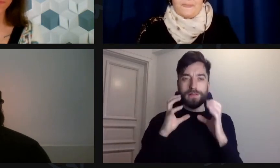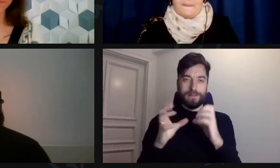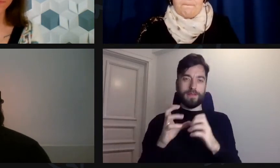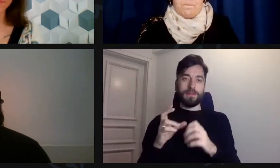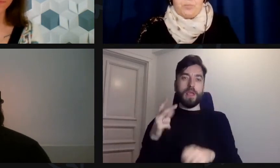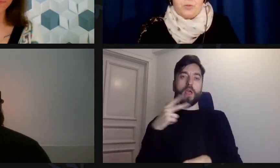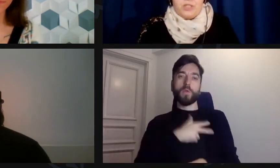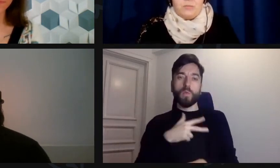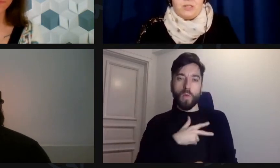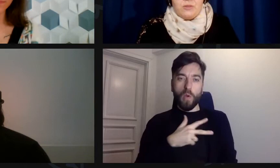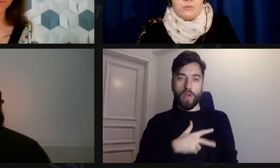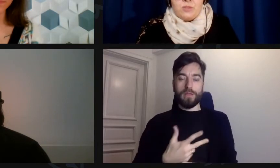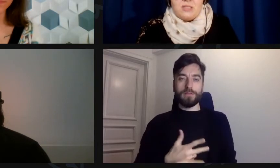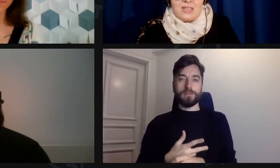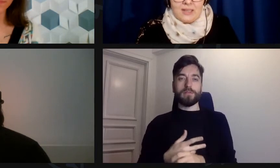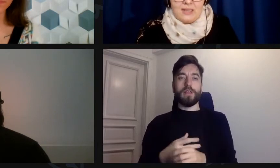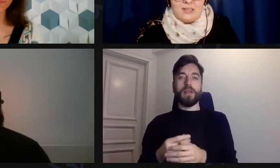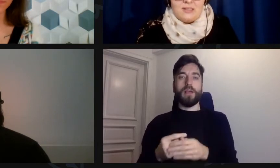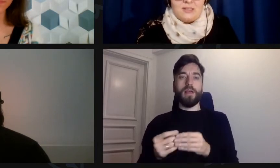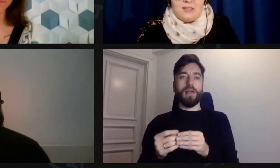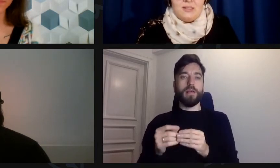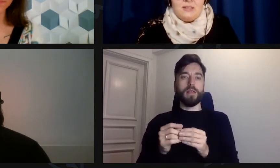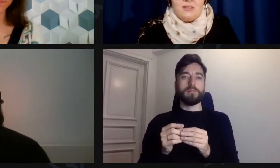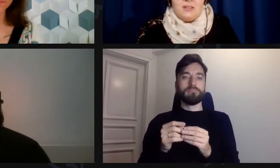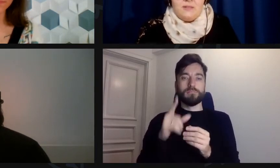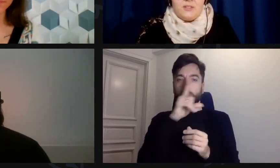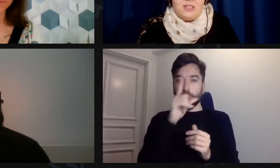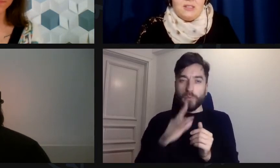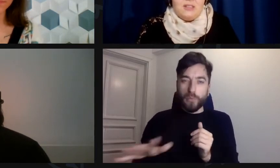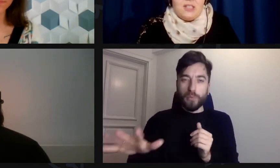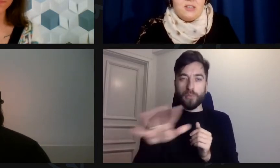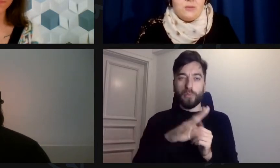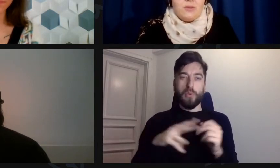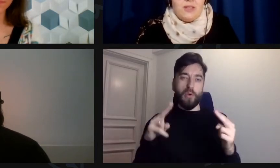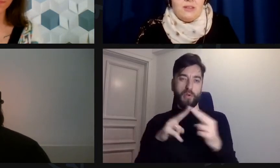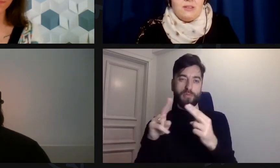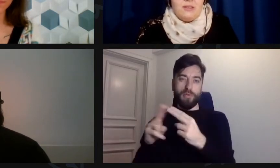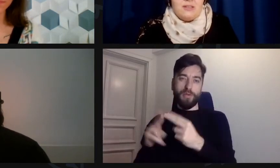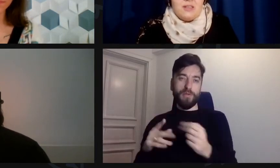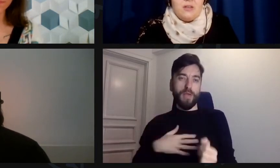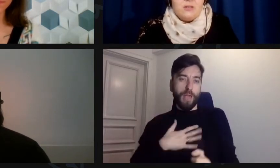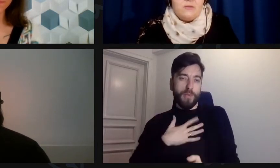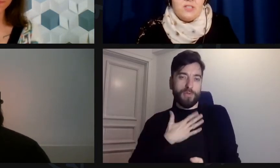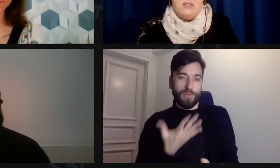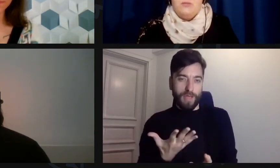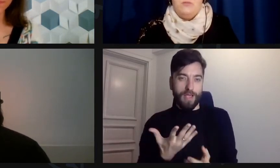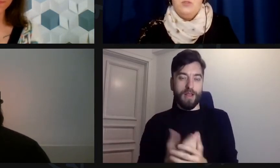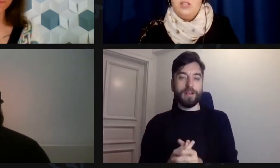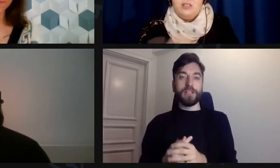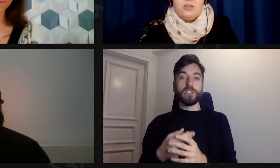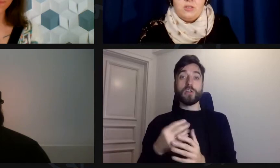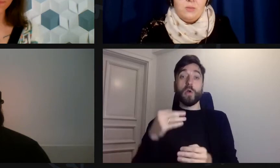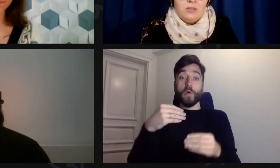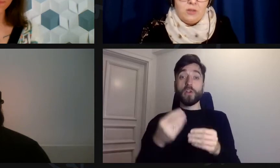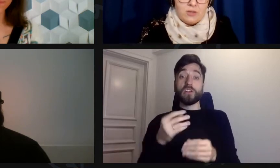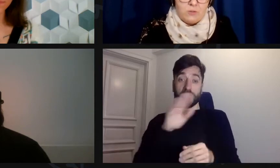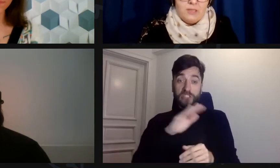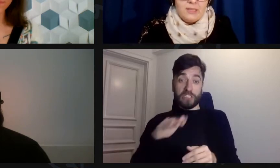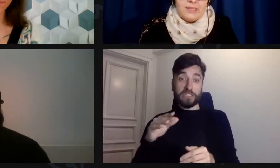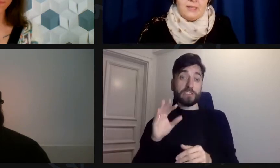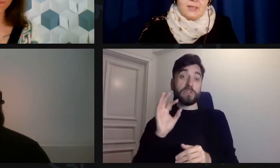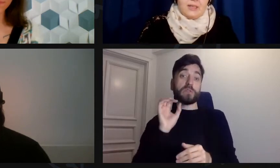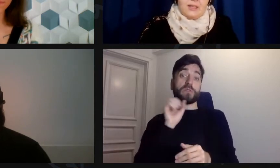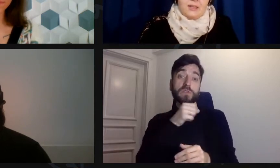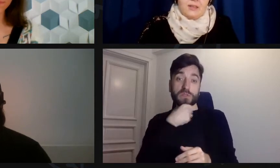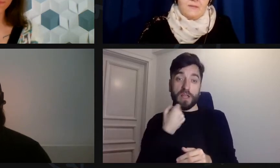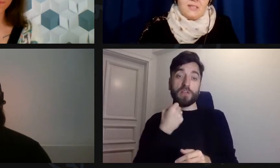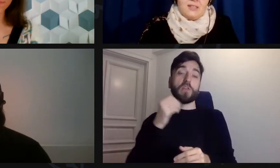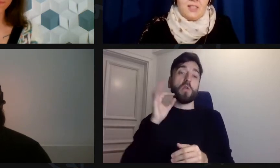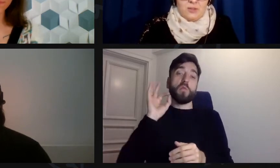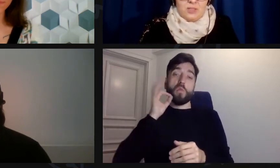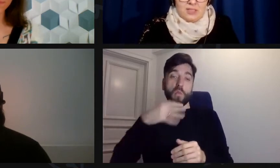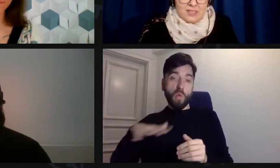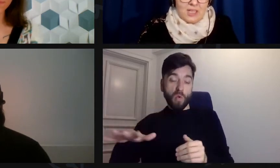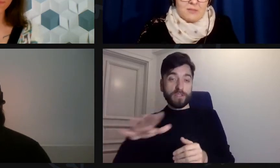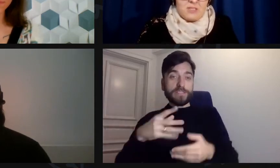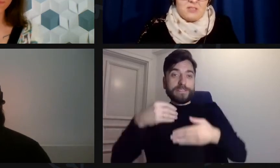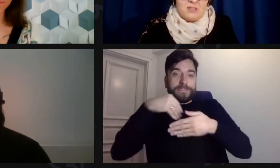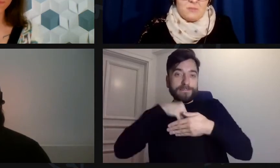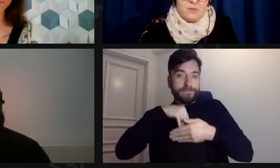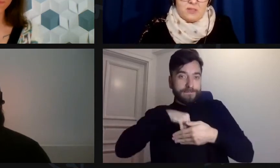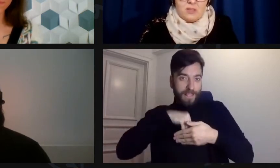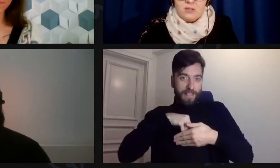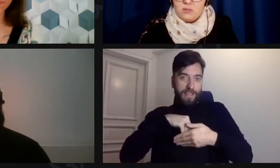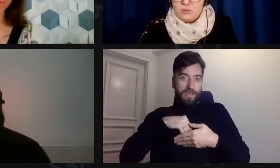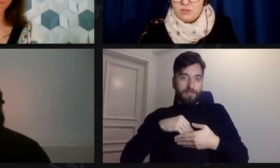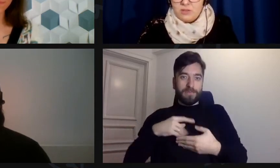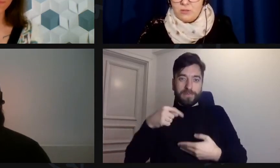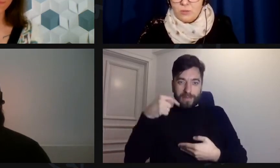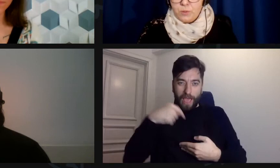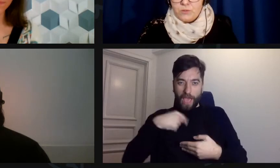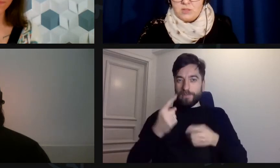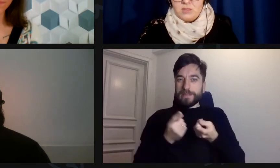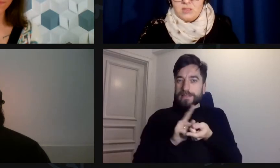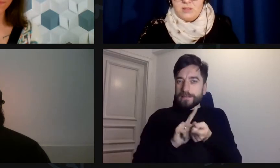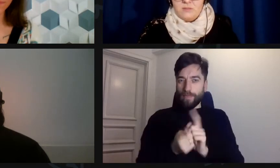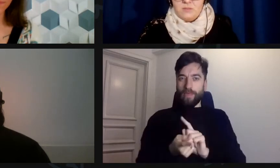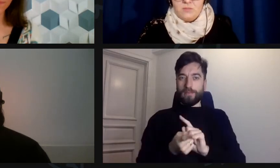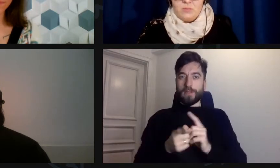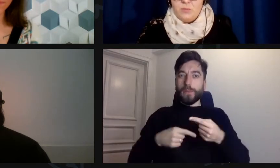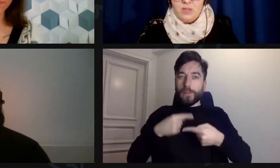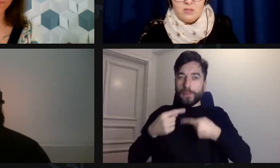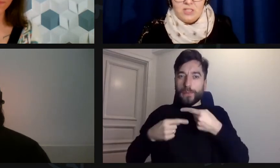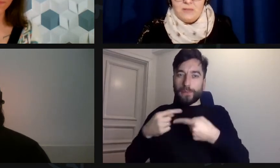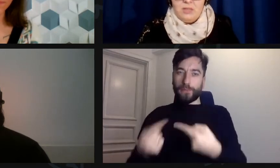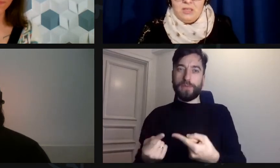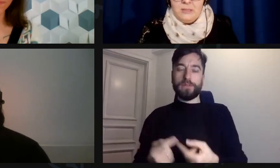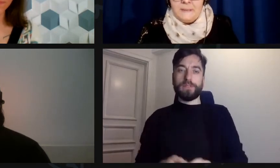Porusza bardzo duży zakres tych wszystkich rzeczy, które zachodzą w dziecku w młodzieży w zetknięciu się z cyrkiem, prowadzącym, grupą, umiejętnościami.